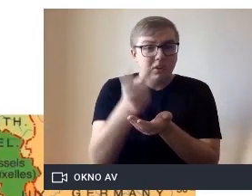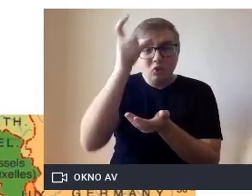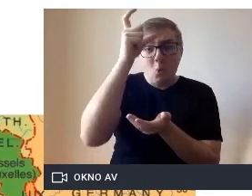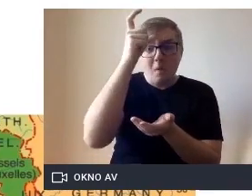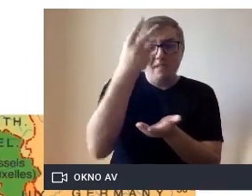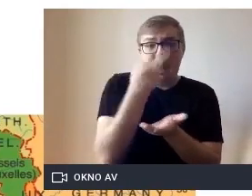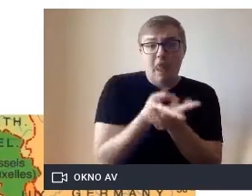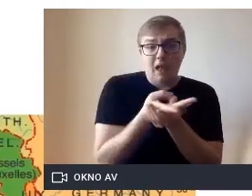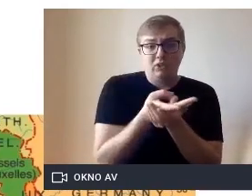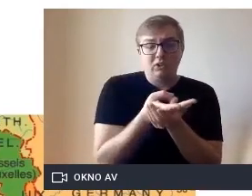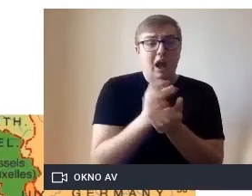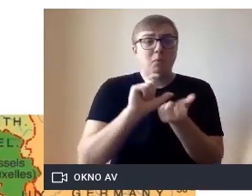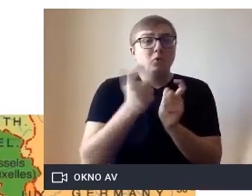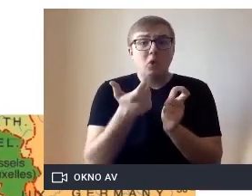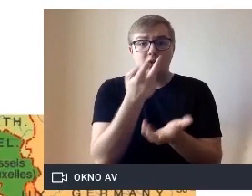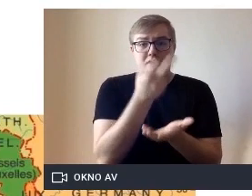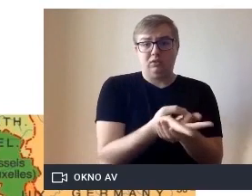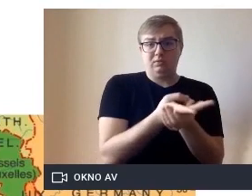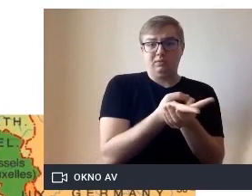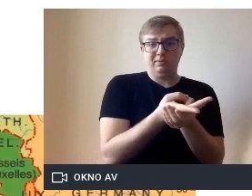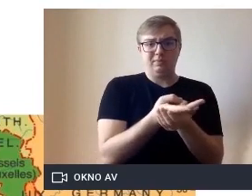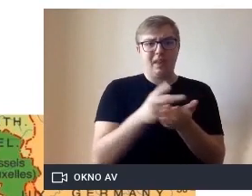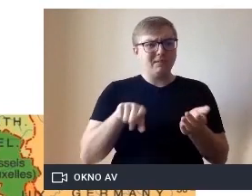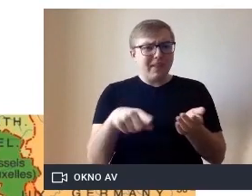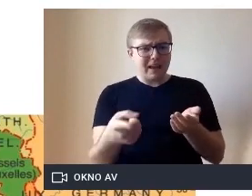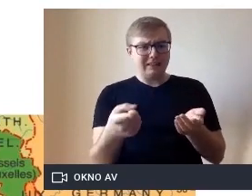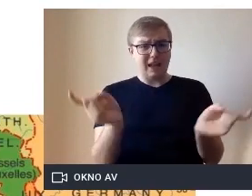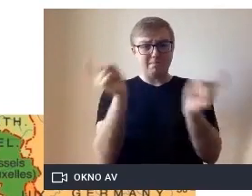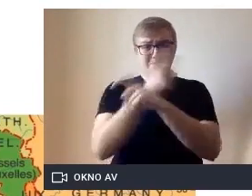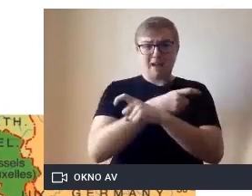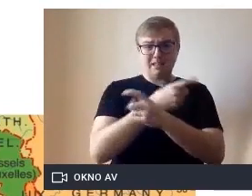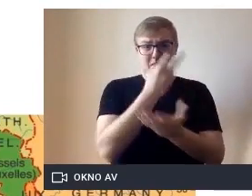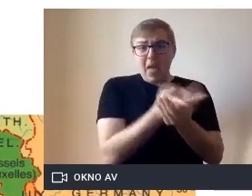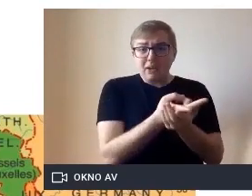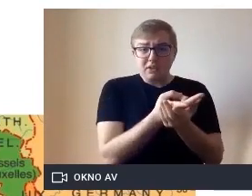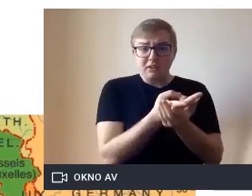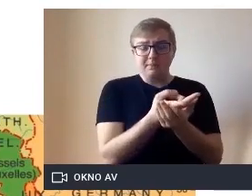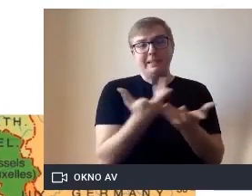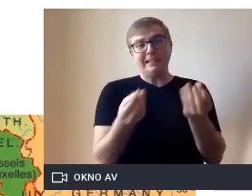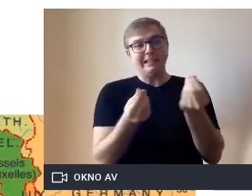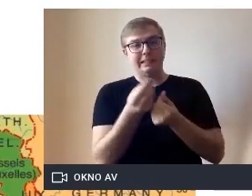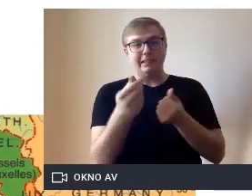Ten znak pasuje do leżącego człowieka. A Francja nie jest człowiekiem, jest krajem! Przecież nie leży.